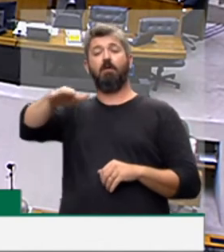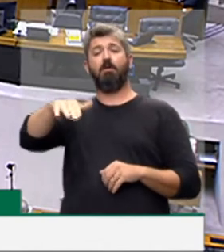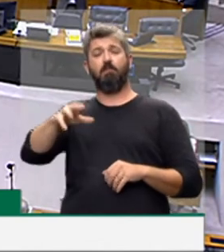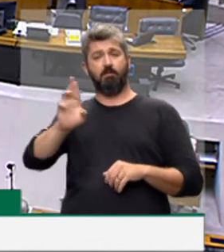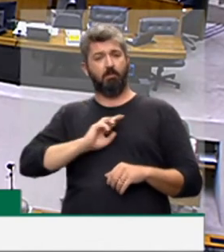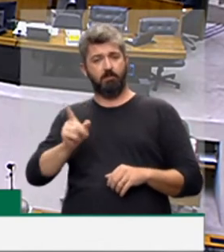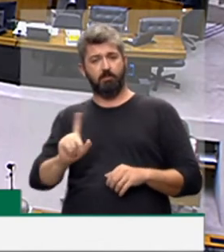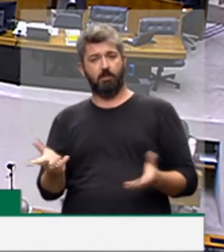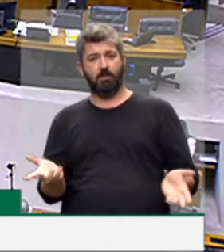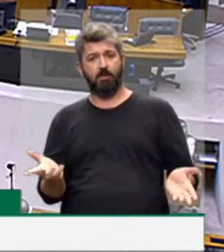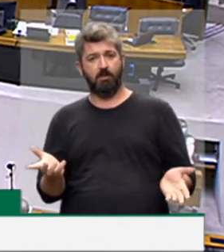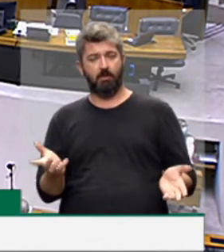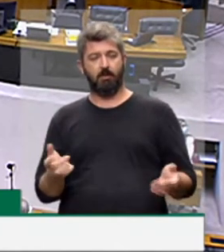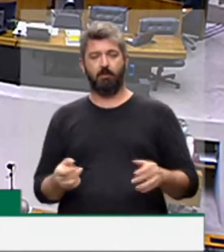[DEPUTADA]: TEM COMO RESPONDER, DEPUTADO